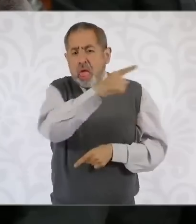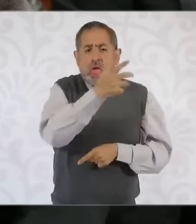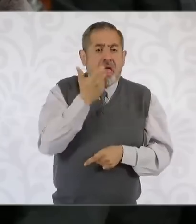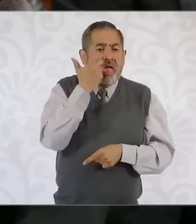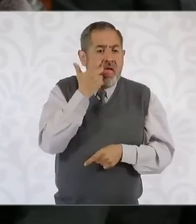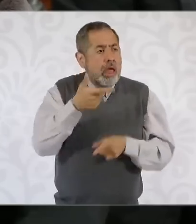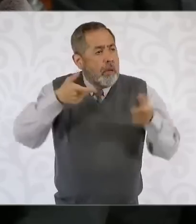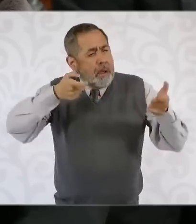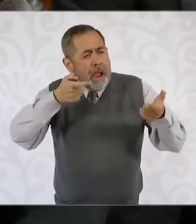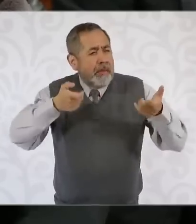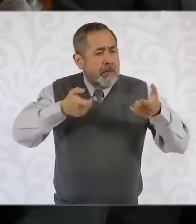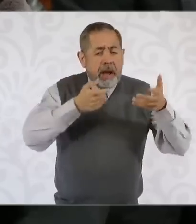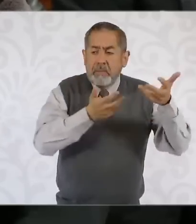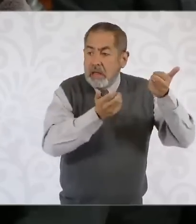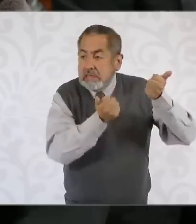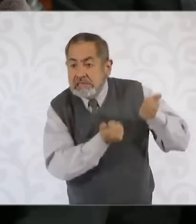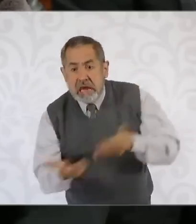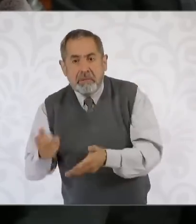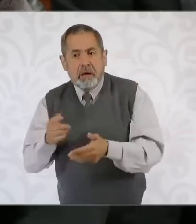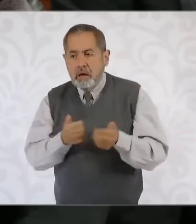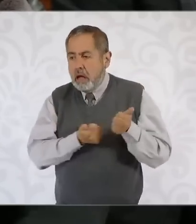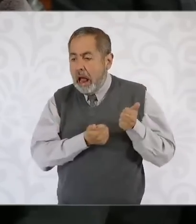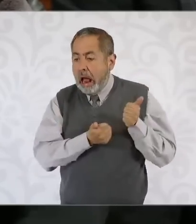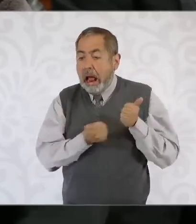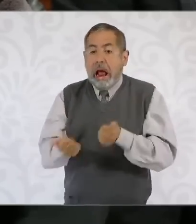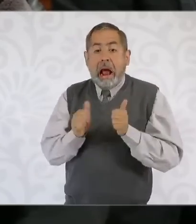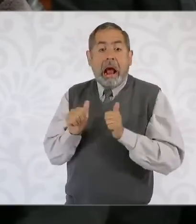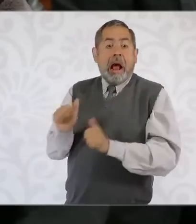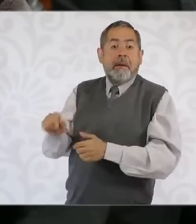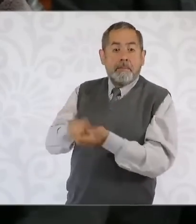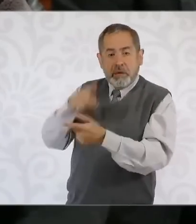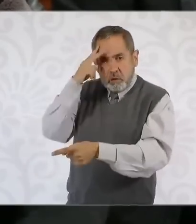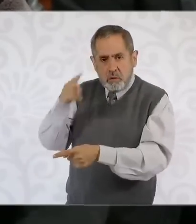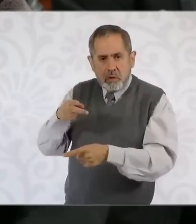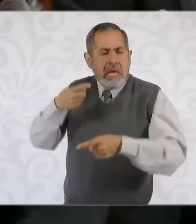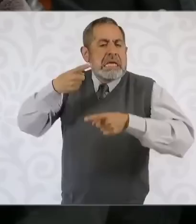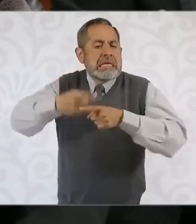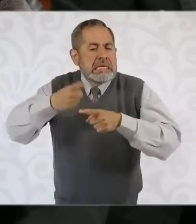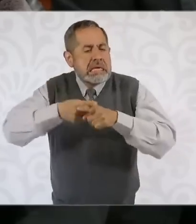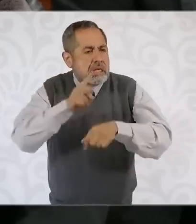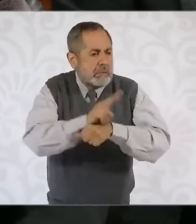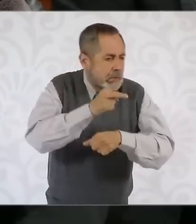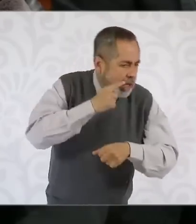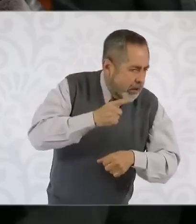hacia México usted el gobierno que seed de en cabeza será el que Determine si se ha cumplido